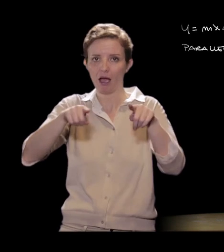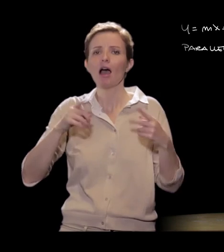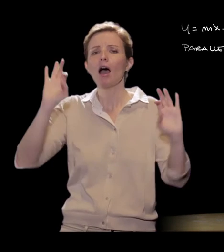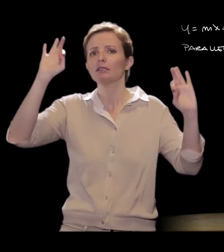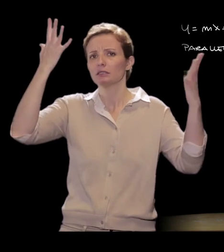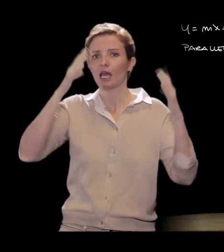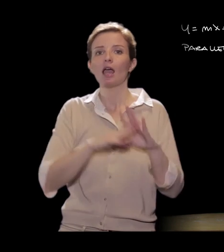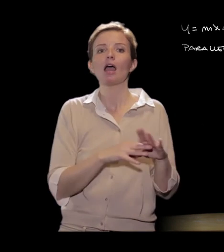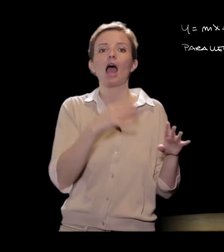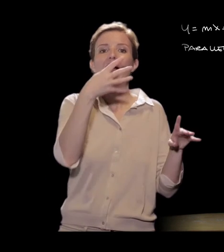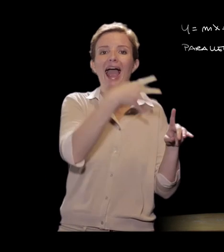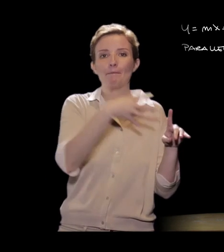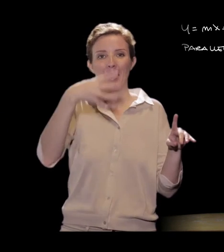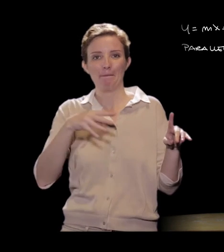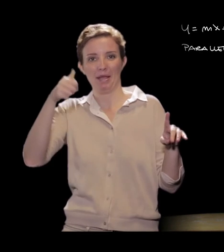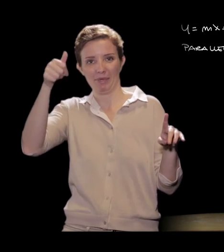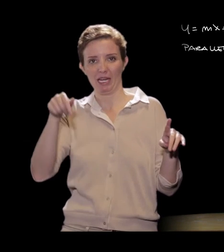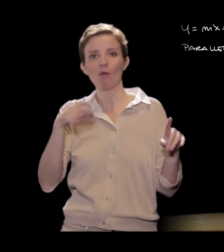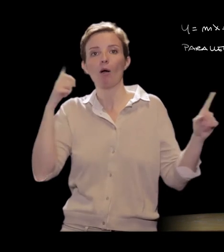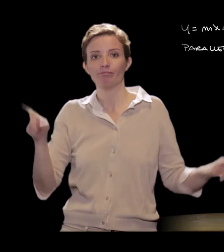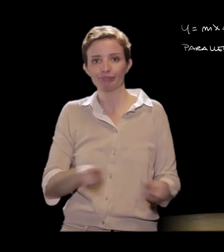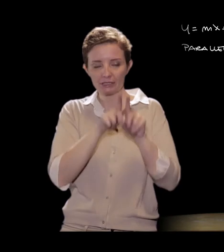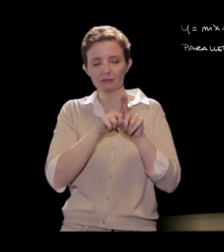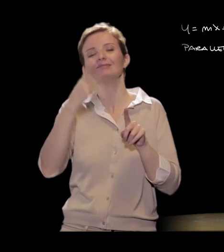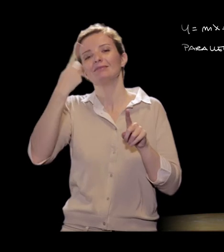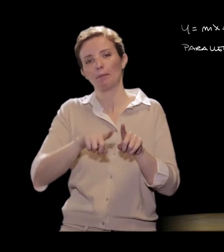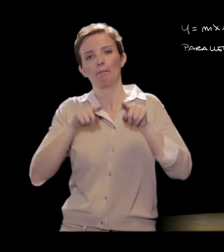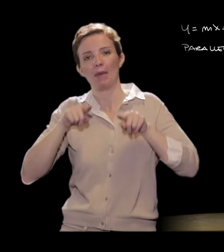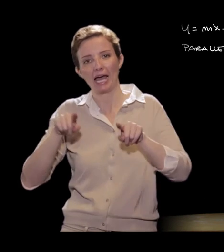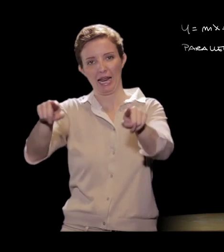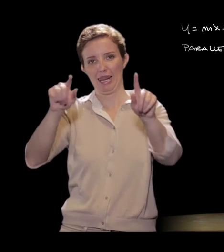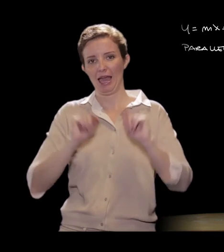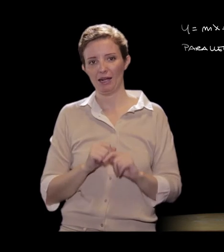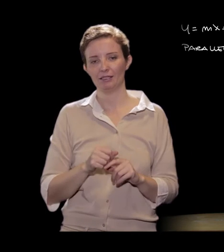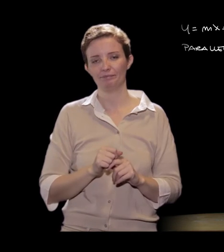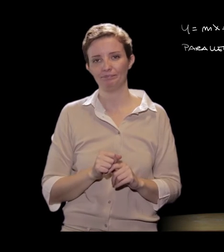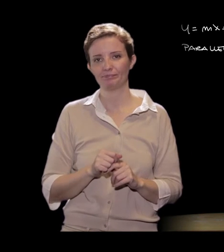se i coefficienti angolari sono uguali tra di loro, ovvero se m è uguale a m¹.